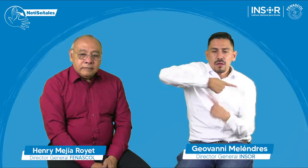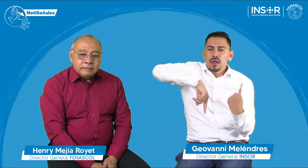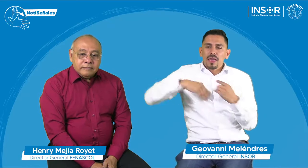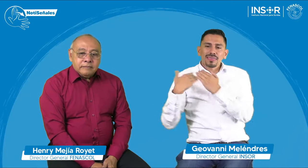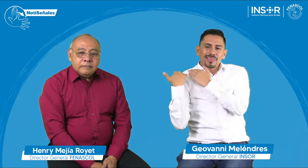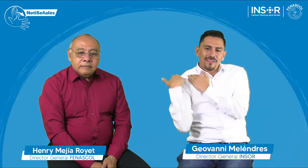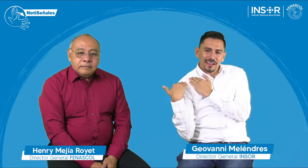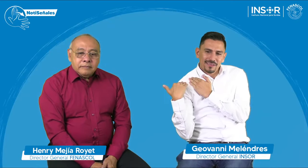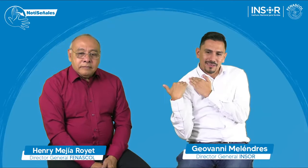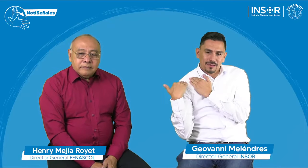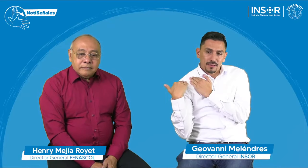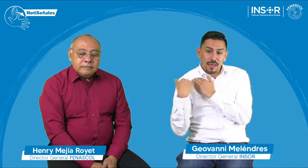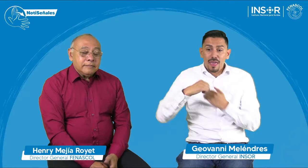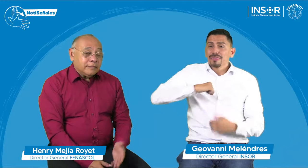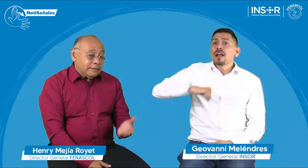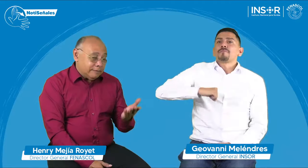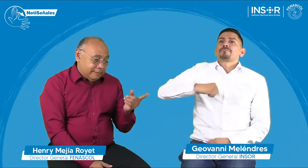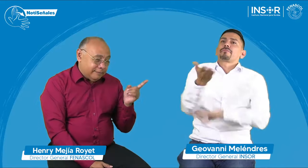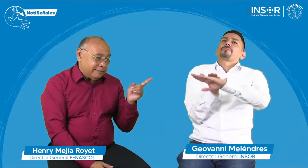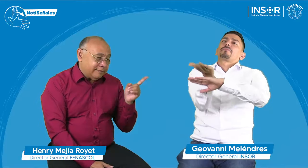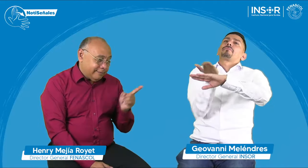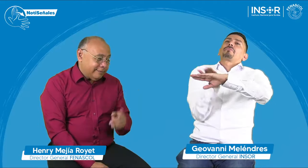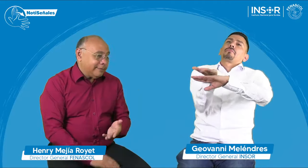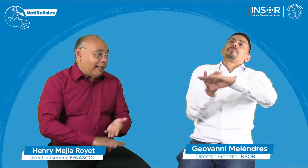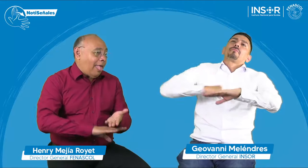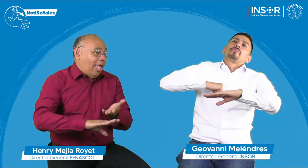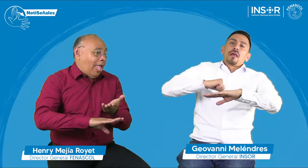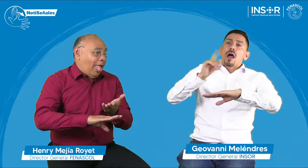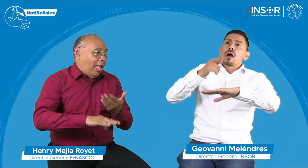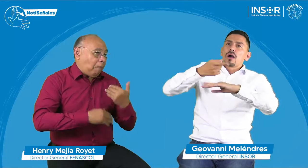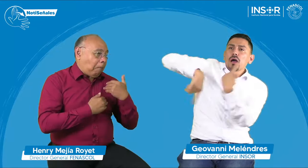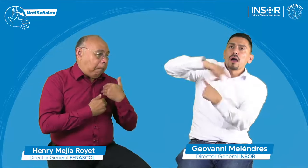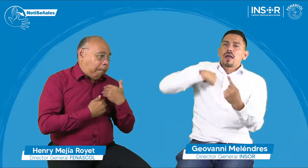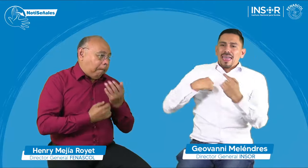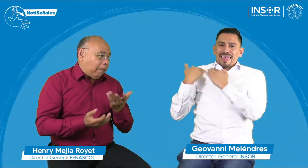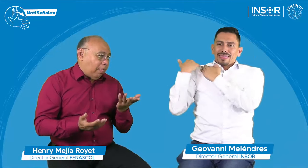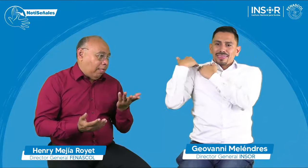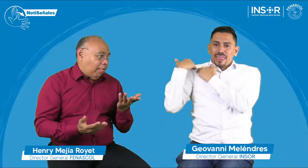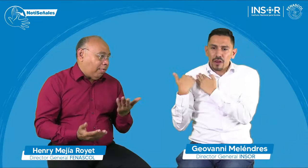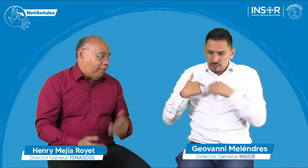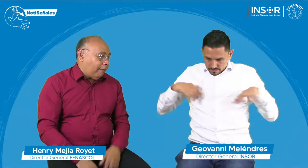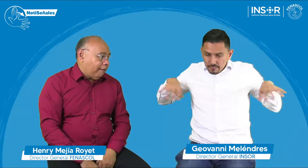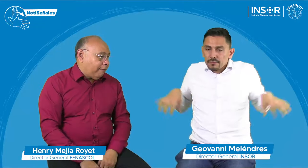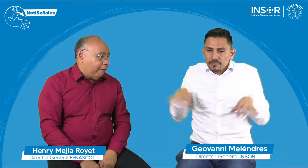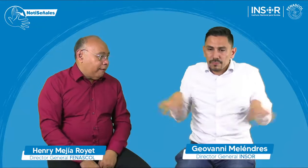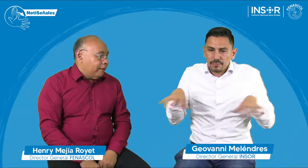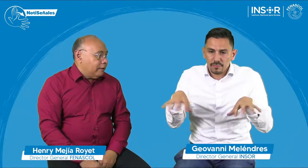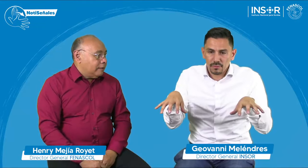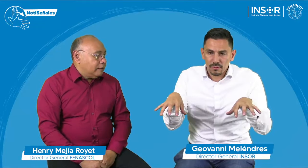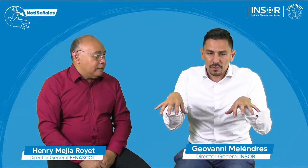Sobre el tema de derechos. esos derechos también conllevan